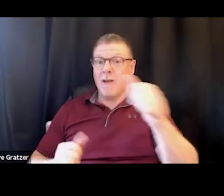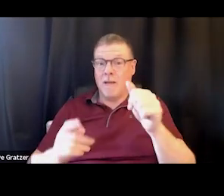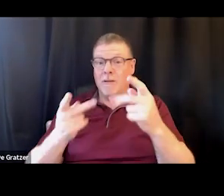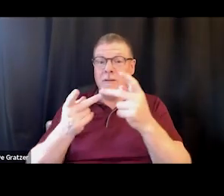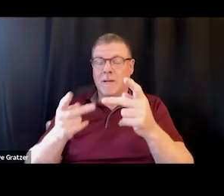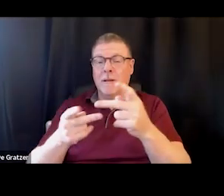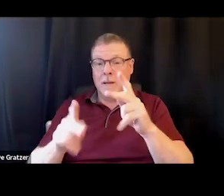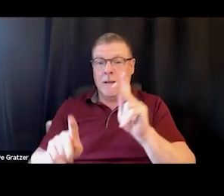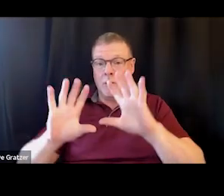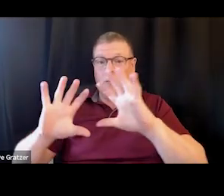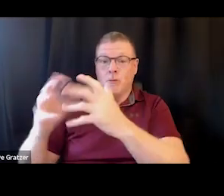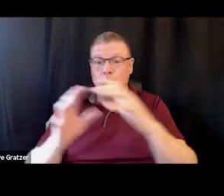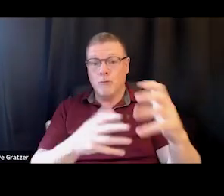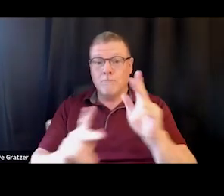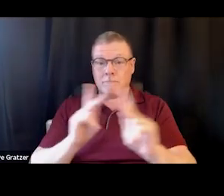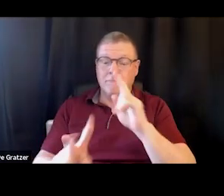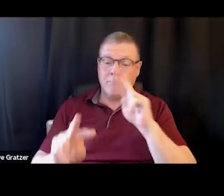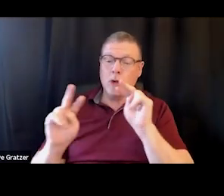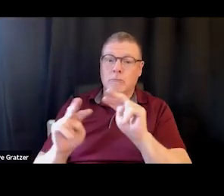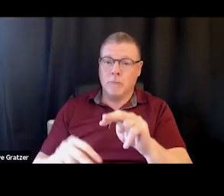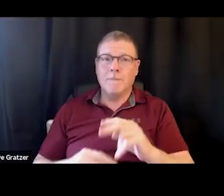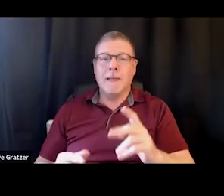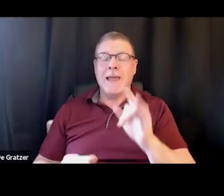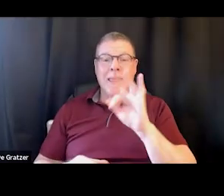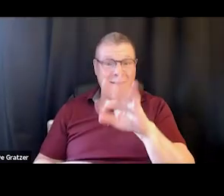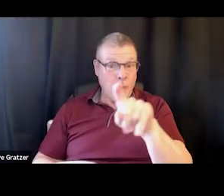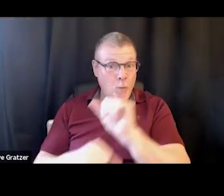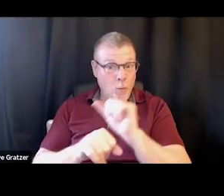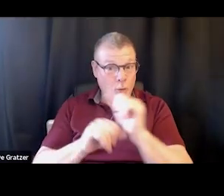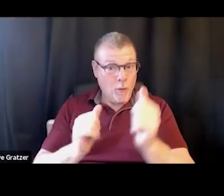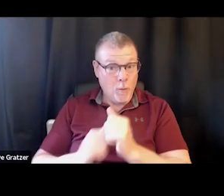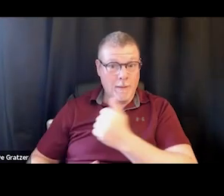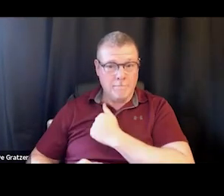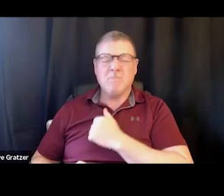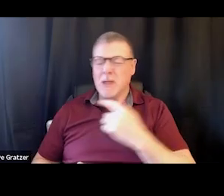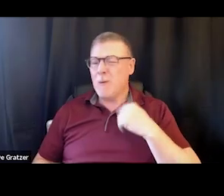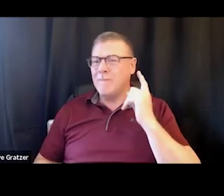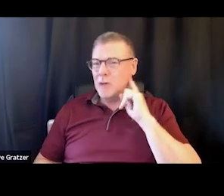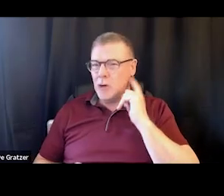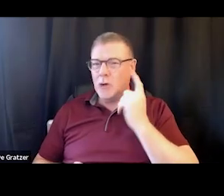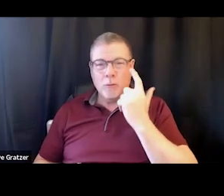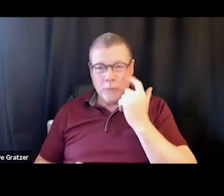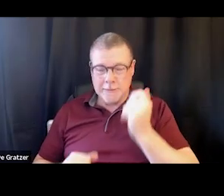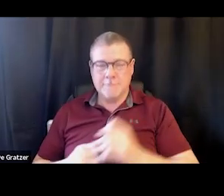Si trabajan con veteranos, hemos escuchado esto con los conflictos recientes que la lesión cerebral